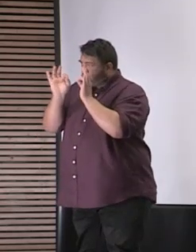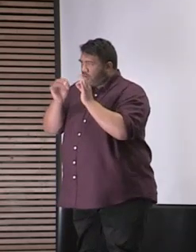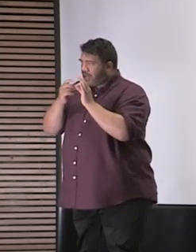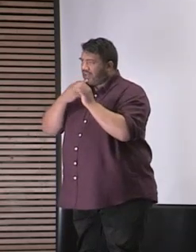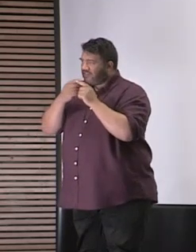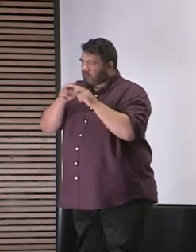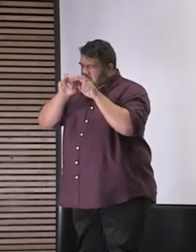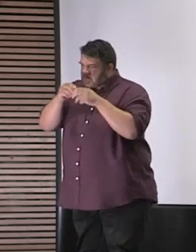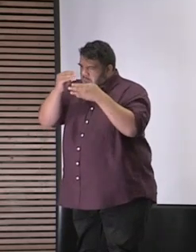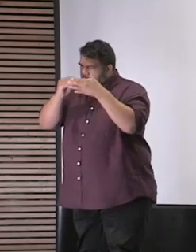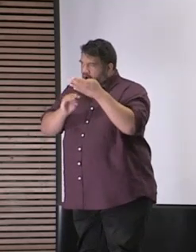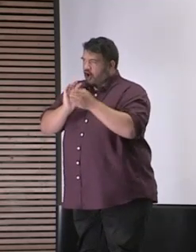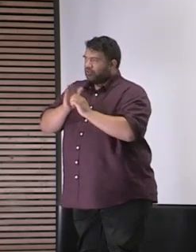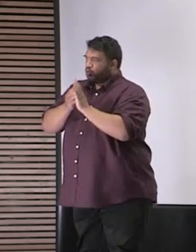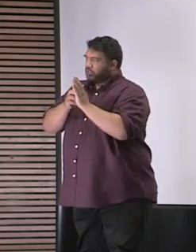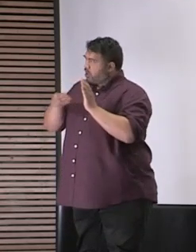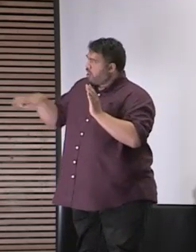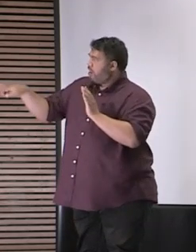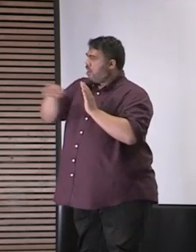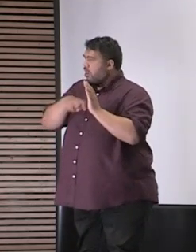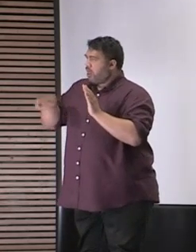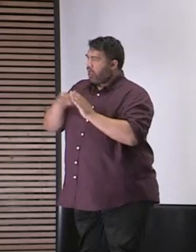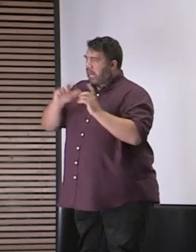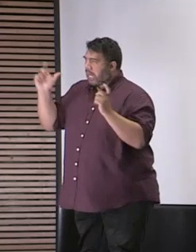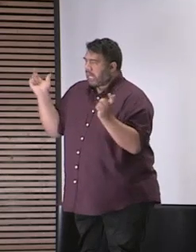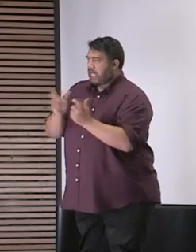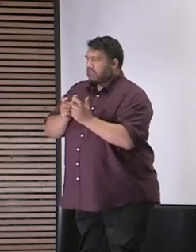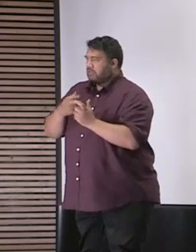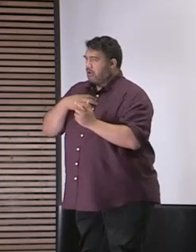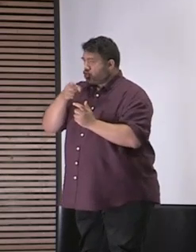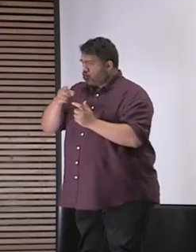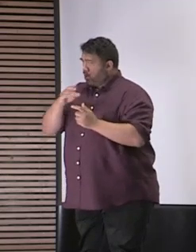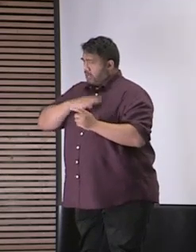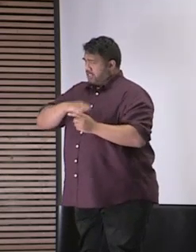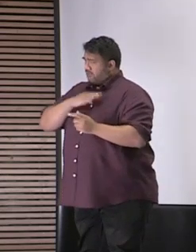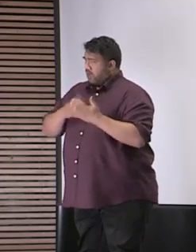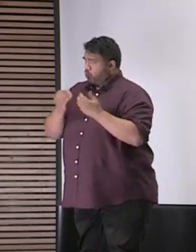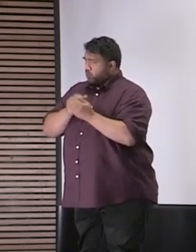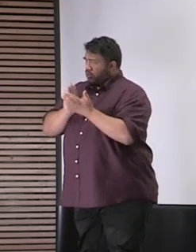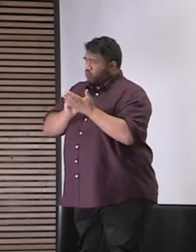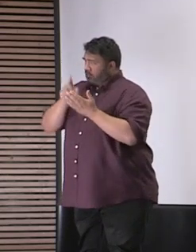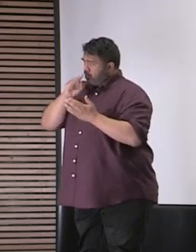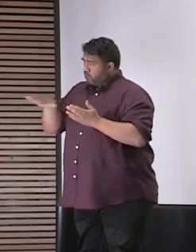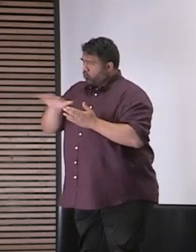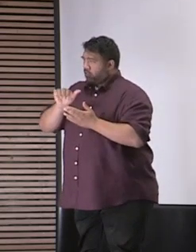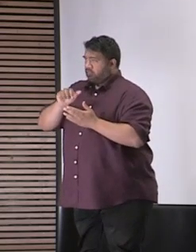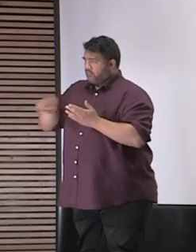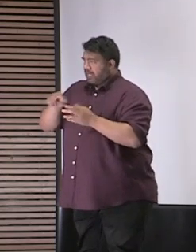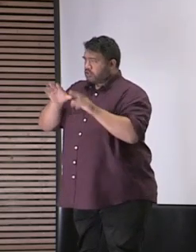evidencia nos dice que esto es cuánto tiempo tenemos que mantenernos firmes para alertar al nivel 4 para que podamos recuperar el control y aumentar las posibilidades de salir de este período de tiempo realmente restrictivo. Dada la evidencia de buena voluntad,